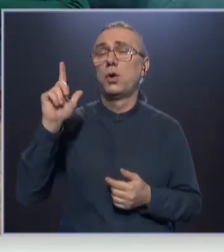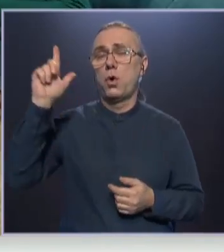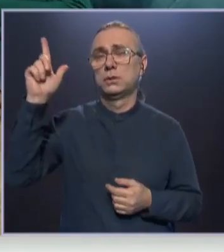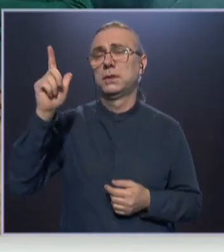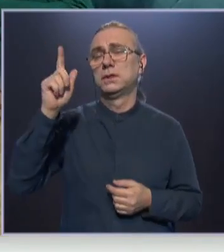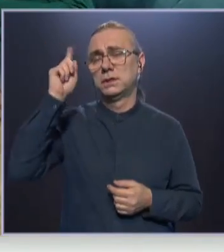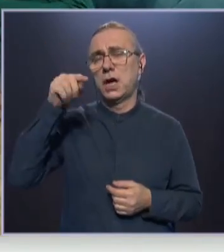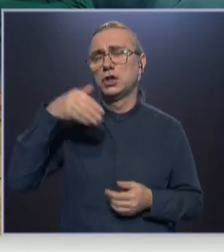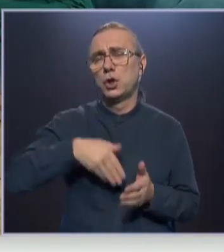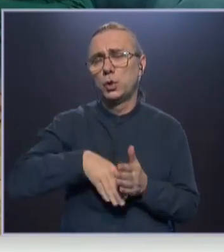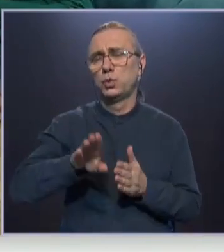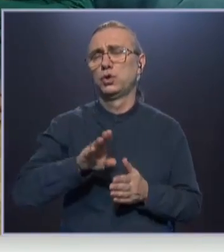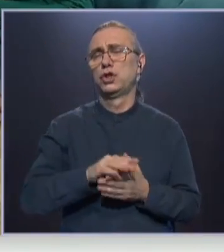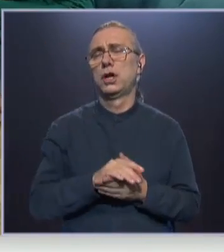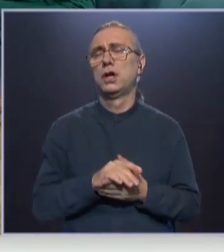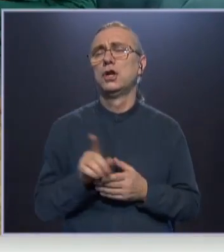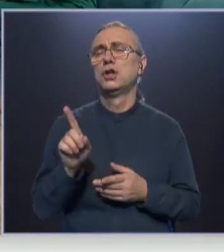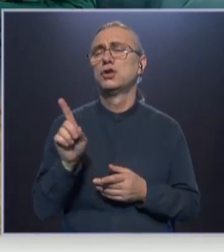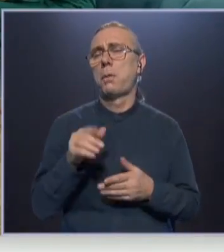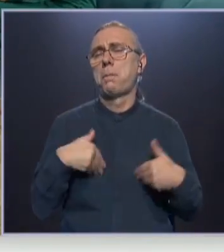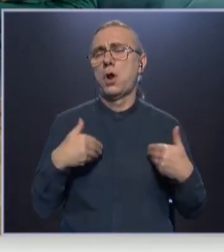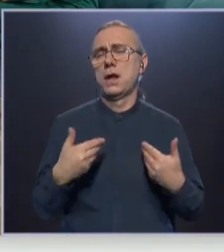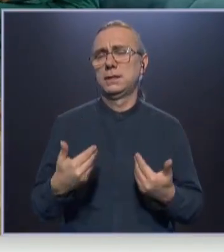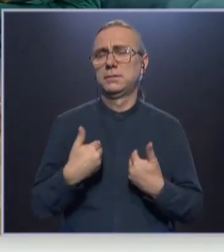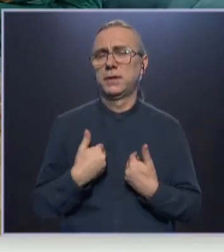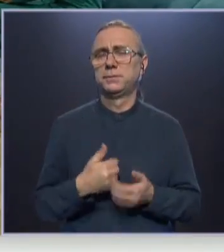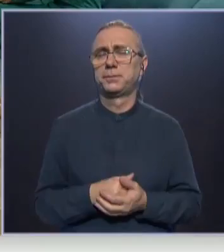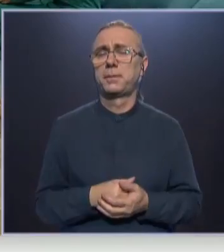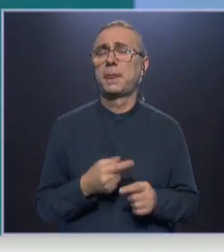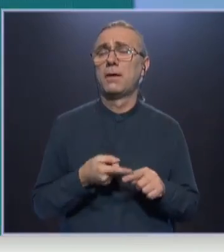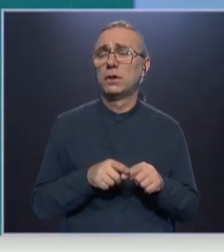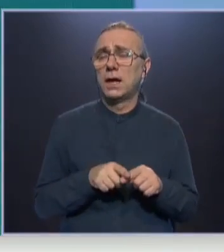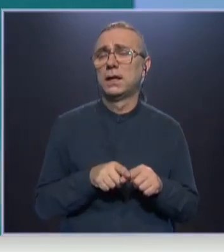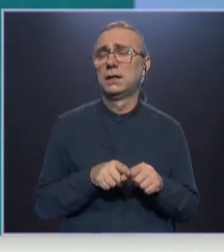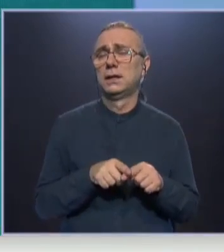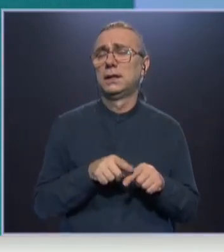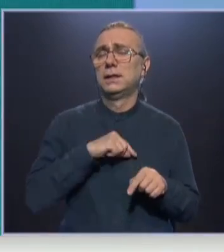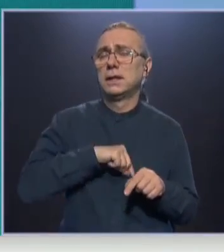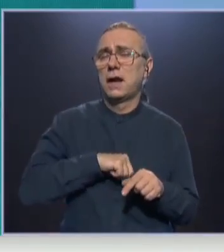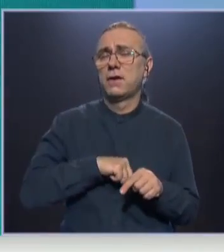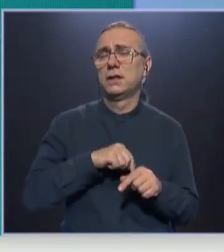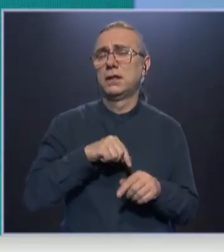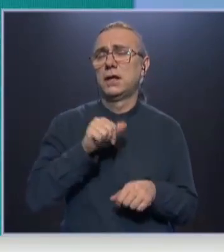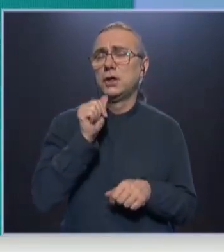полезнее разве вечного спасения Вот это сокровенное чувство оно как правило скрывается как раз вот